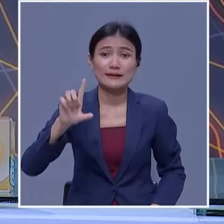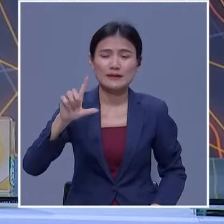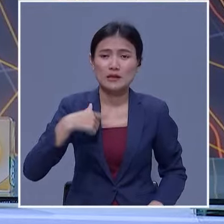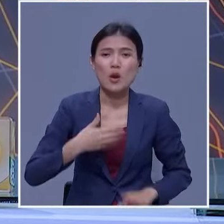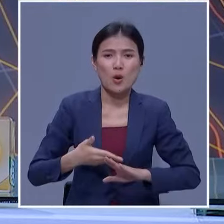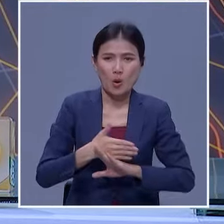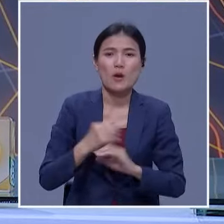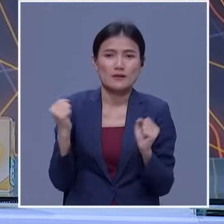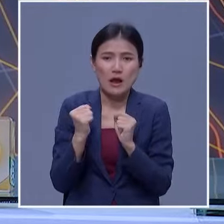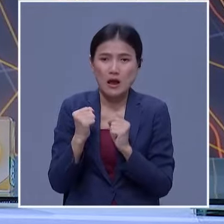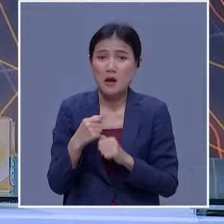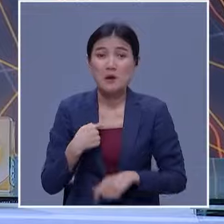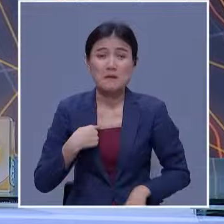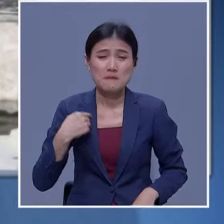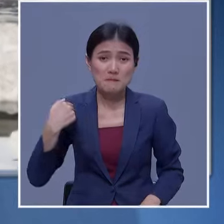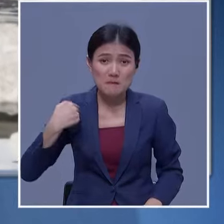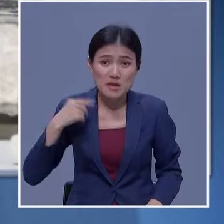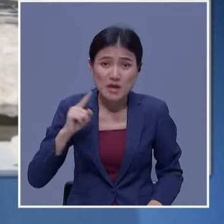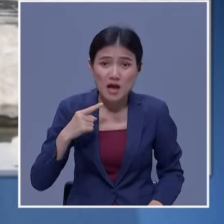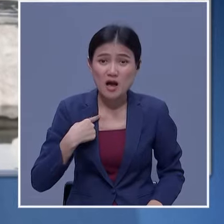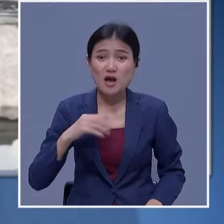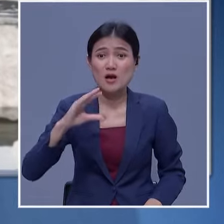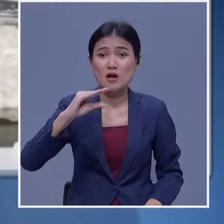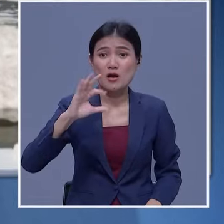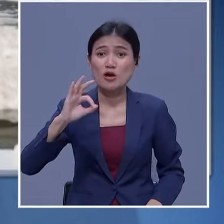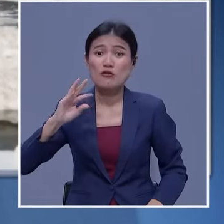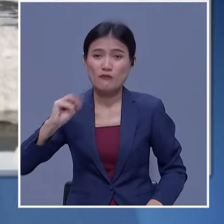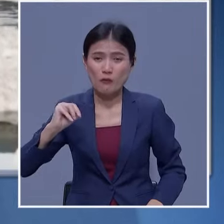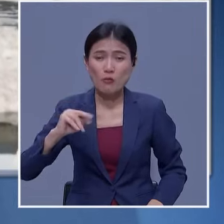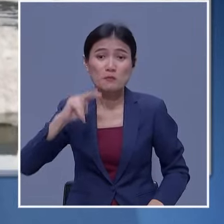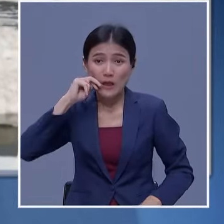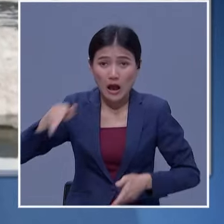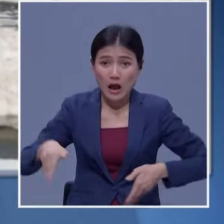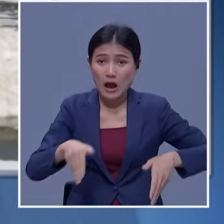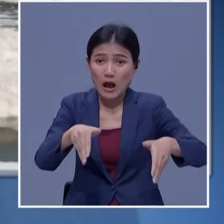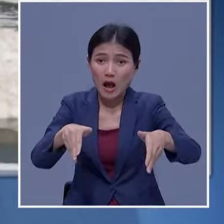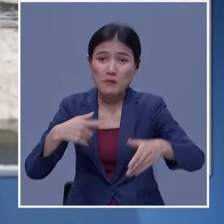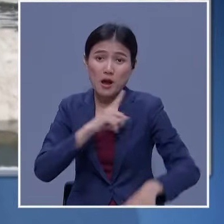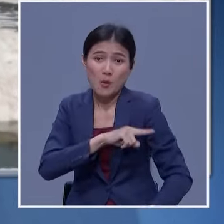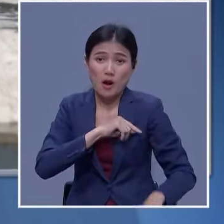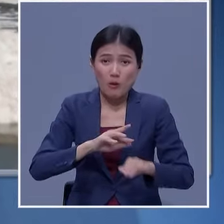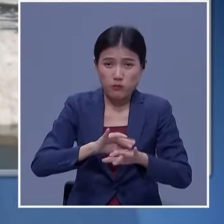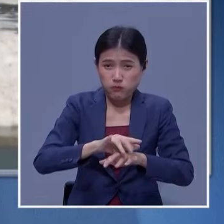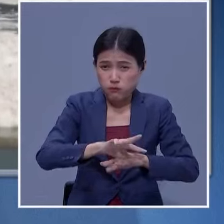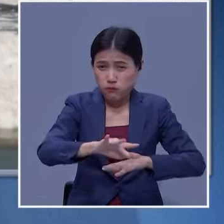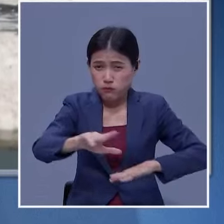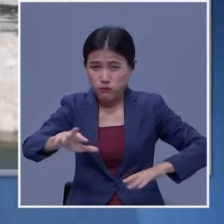ยังมีโฟมพิษที่ลอยเต็มแม่น้ำมยุอ่อยมุนา ด้วยนะคะซึ่งเรื่องนี้ก็ถือว่าเป็นปัญหา